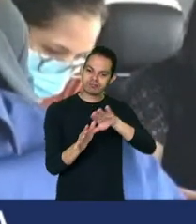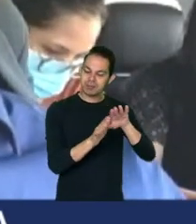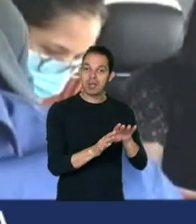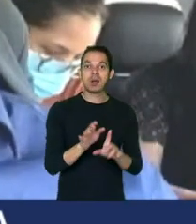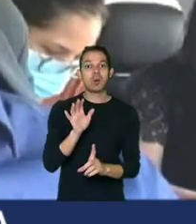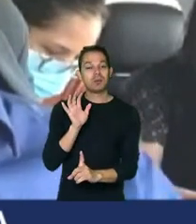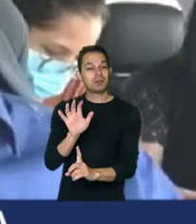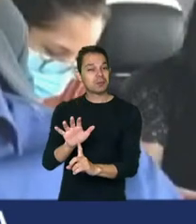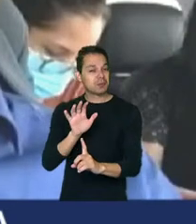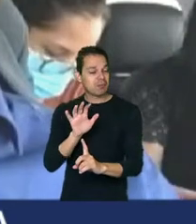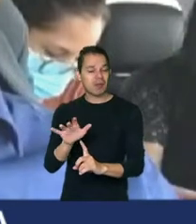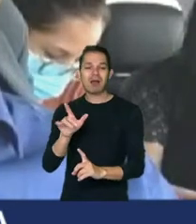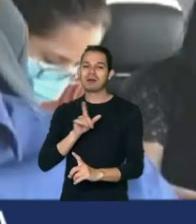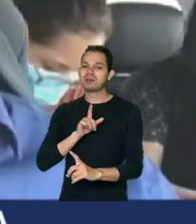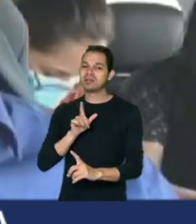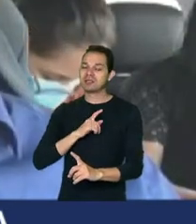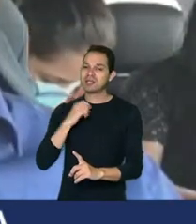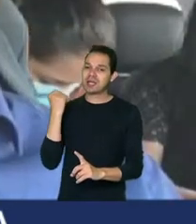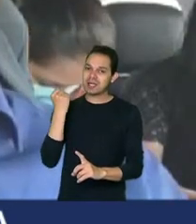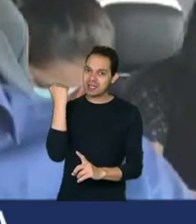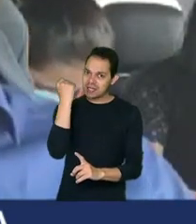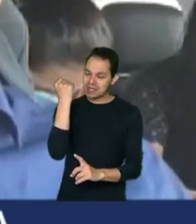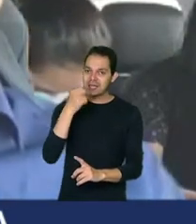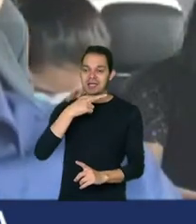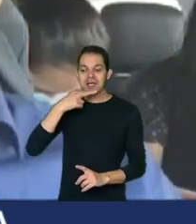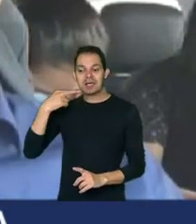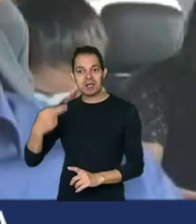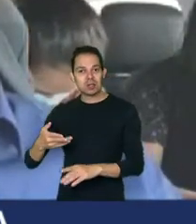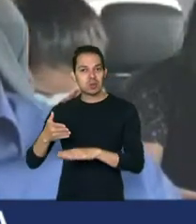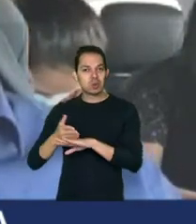BRASILEIRO. CLARO QUE VAI HAVER UM IMPACTO GRANDE COM ESSA SITUAÇÃO DA INVASÃO REUNIÕES NO MUNDO INTEIRO,